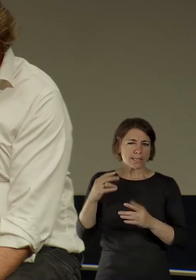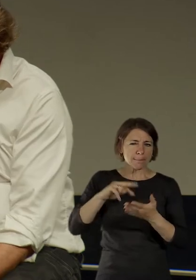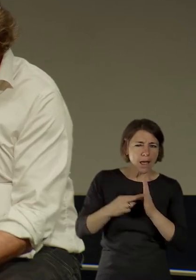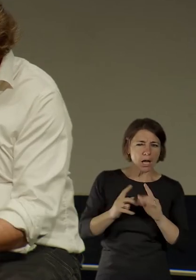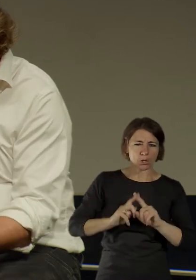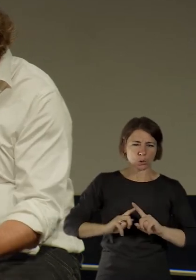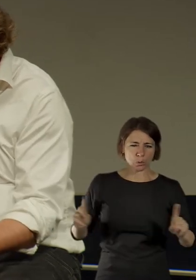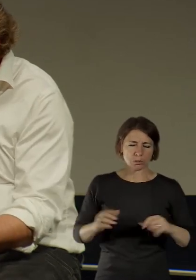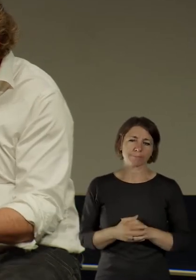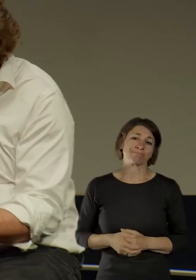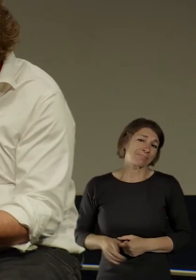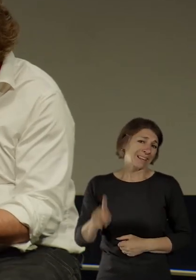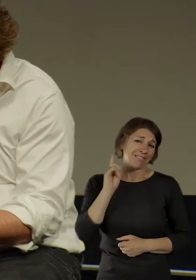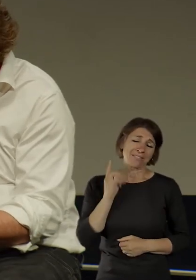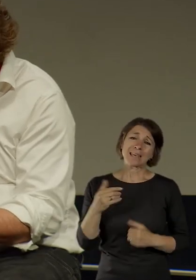přichází 10 až 15 000 obyvatel.